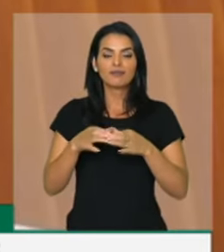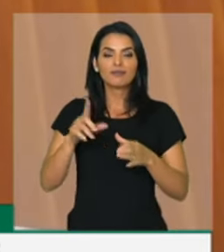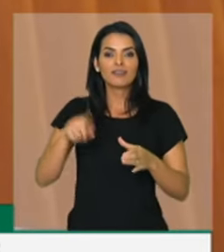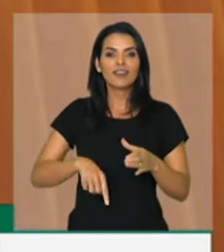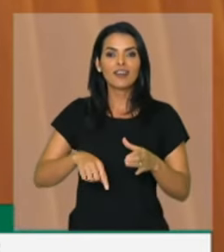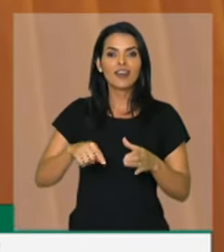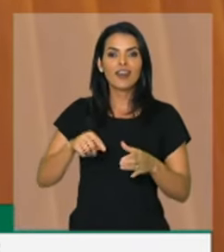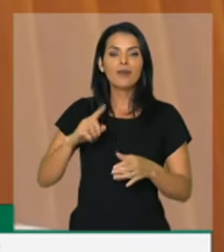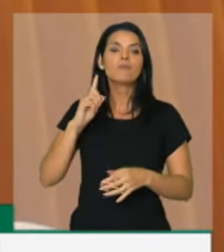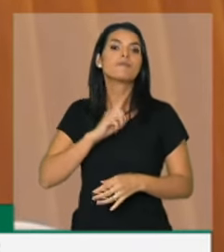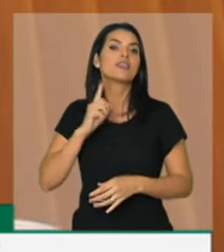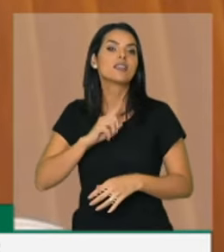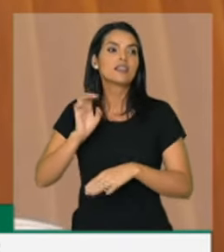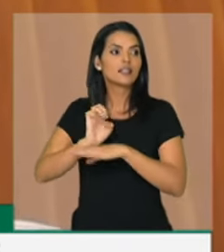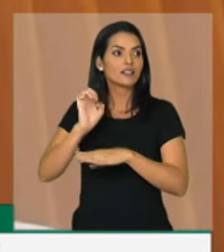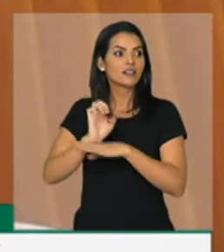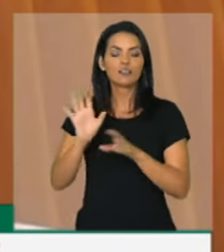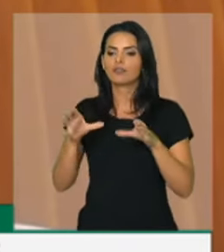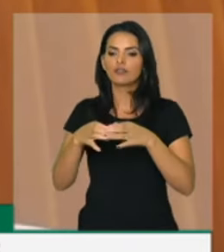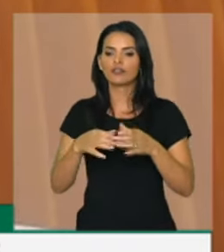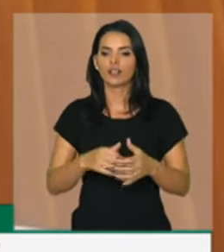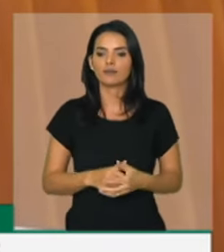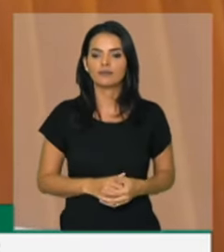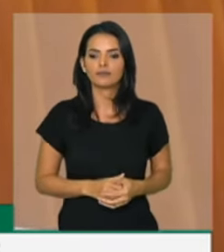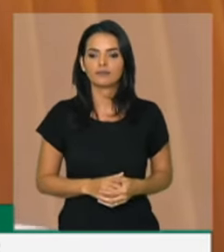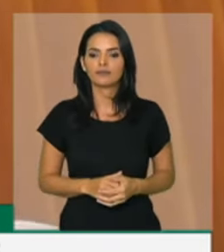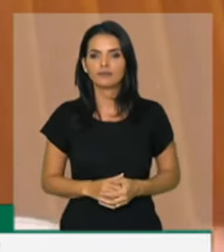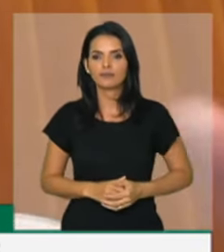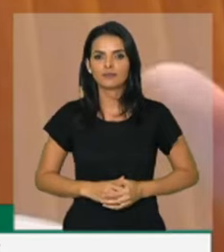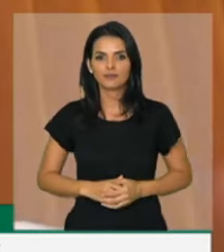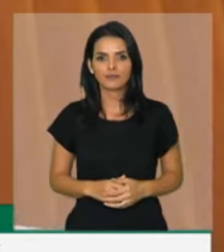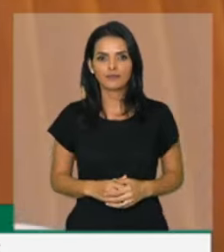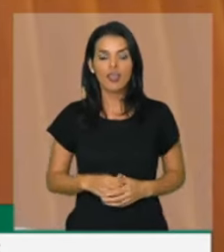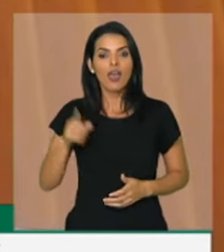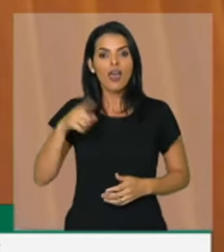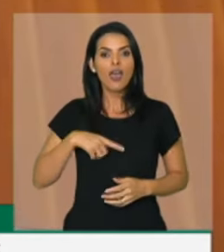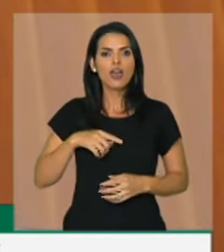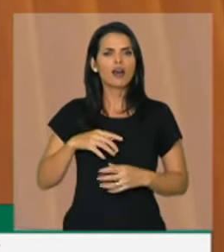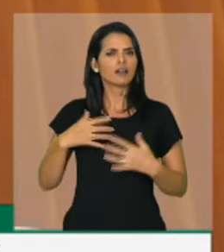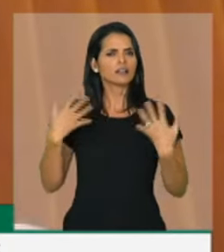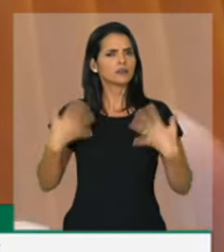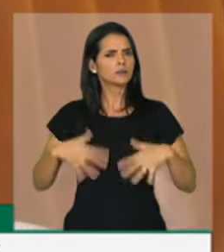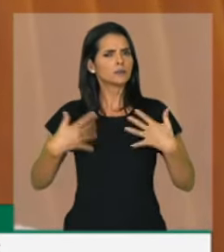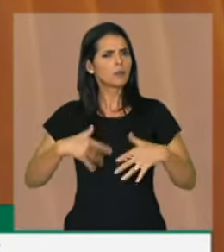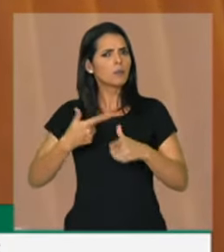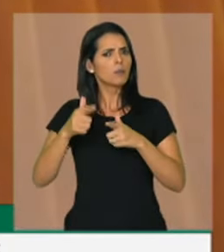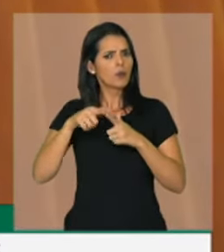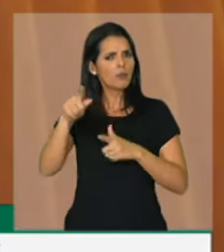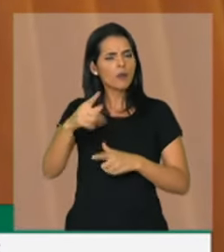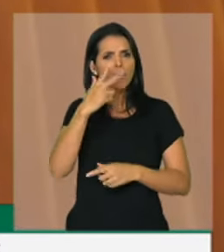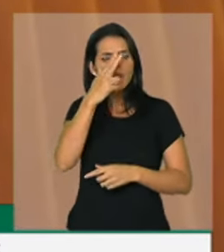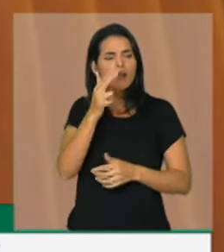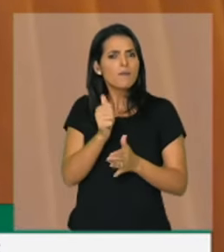EM MINAS GERAIS ESTÃO PROMOVENDO... ESTE ESCÂ NDALO.... ESTA IMORALIDADE, ENQUANTO PESSOAS.... IDOSAS